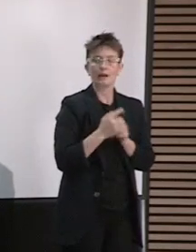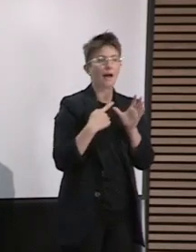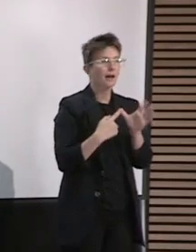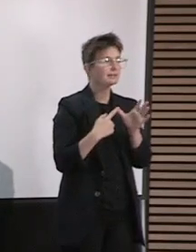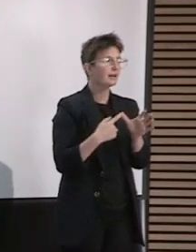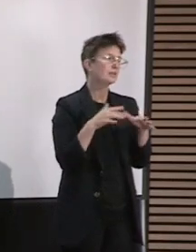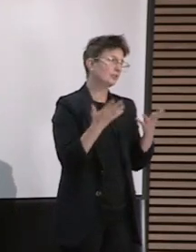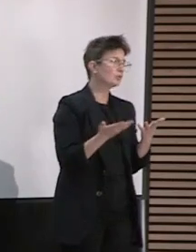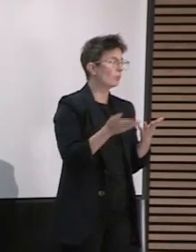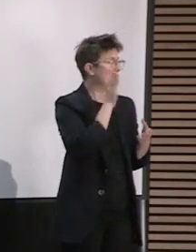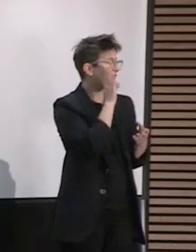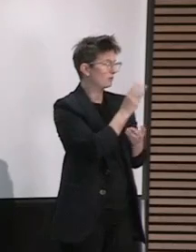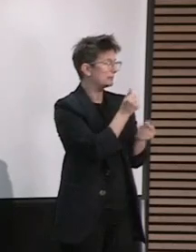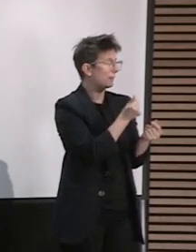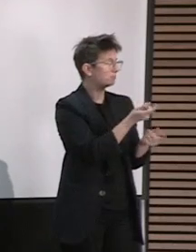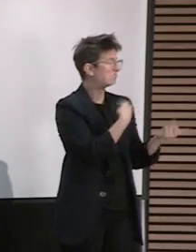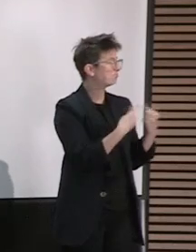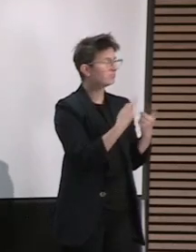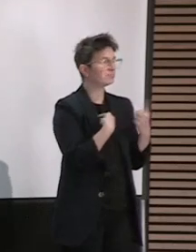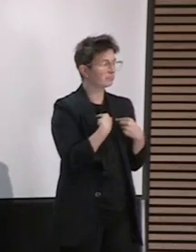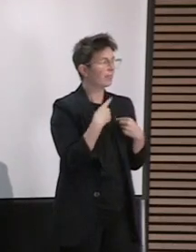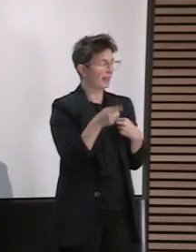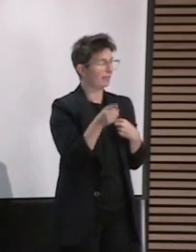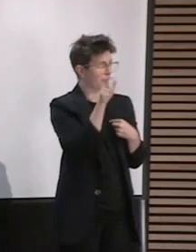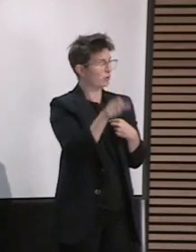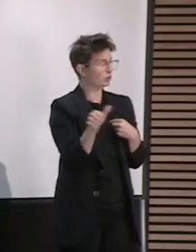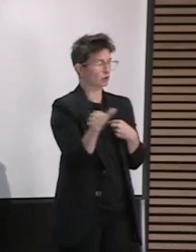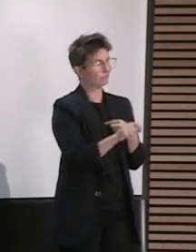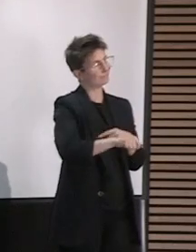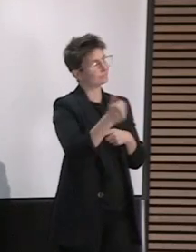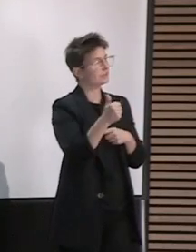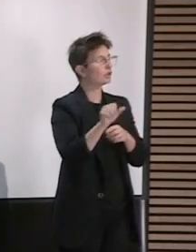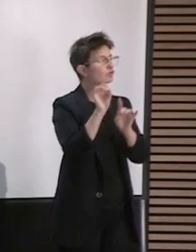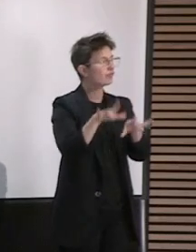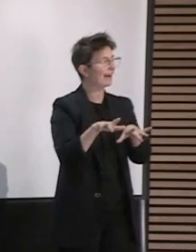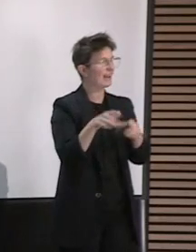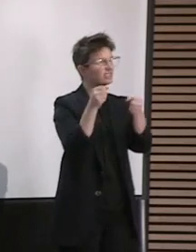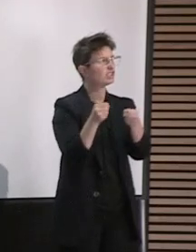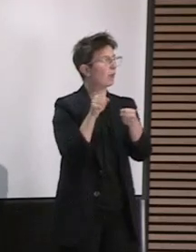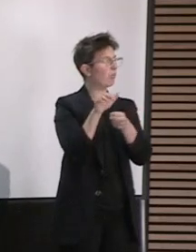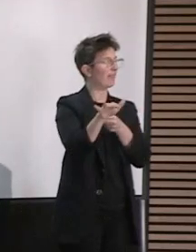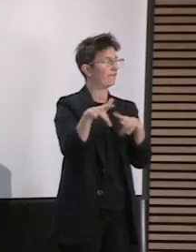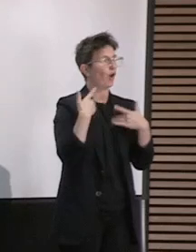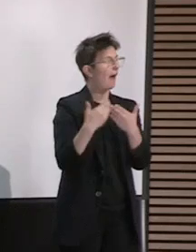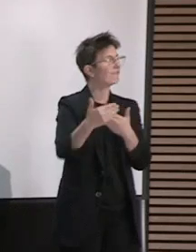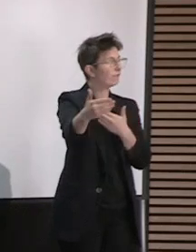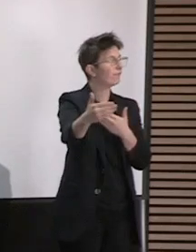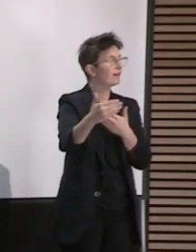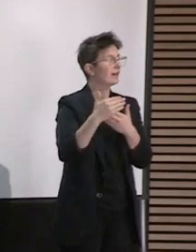tangi mai i te hapori Muslim kia pai ai te whakarite. Kua mohio ia ratou whakaaro mo te